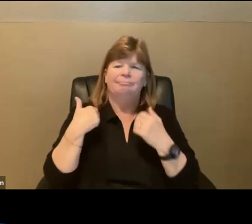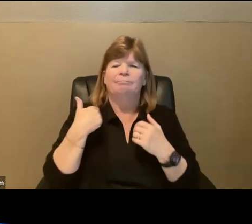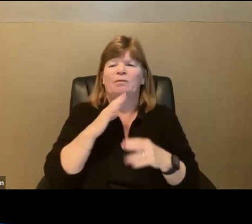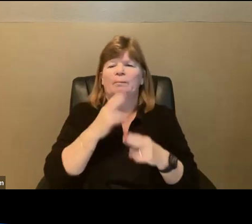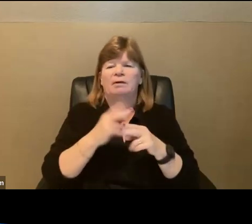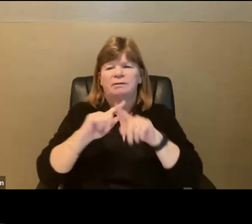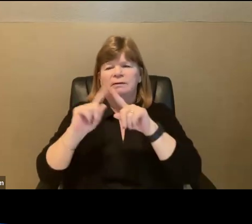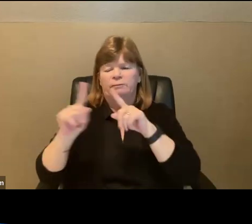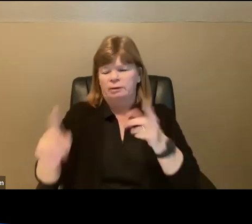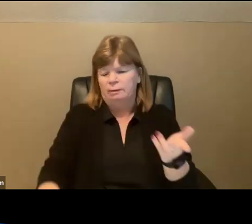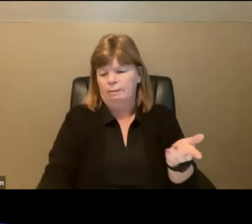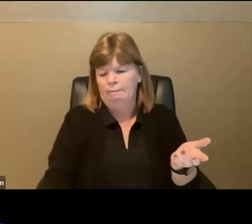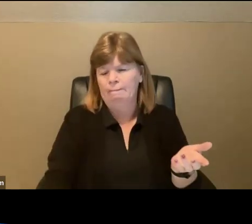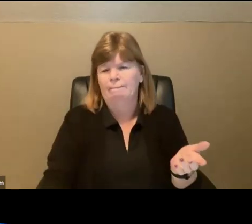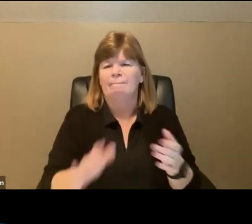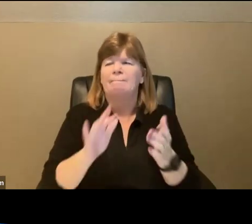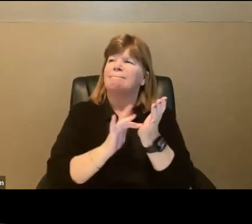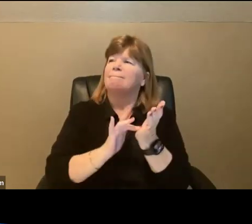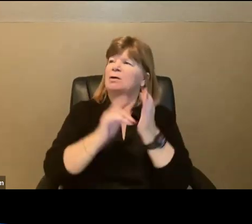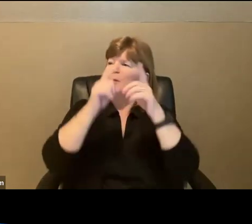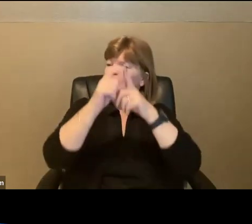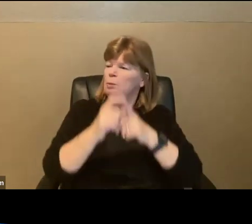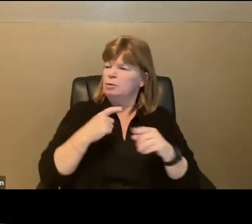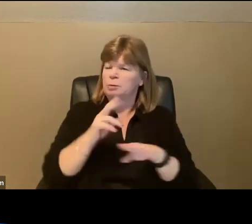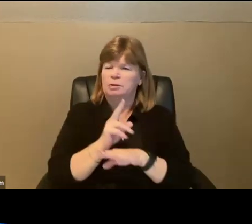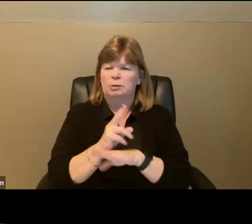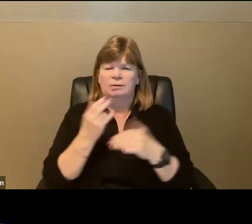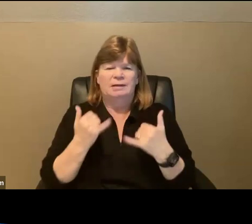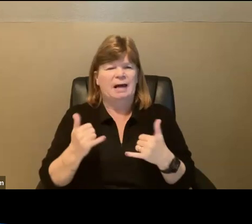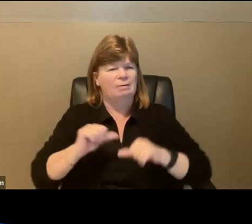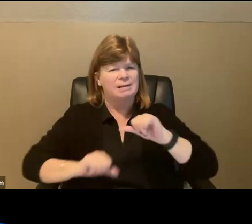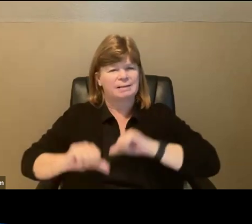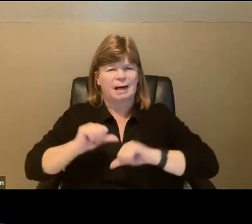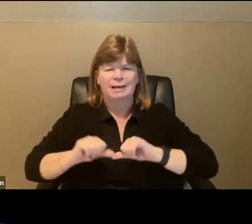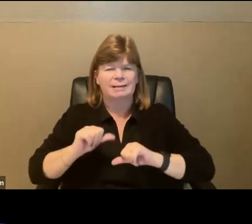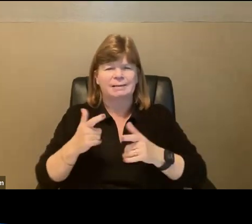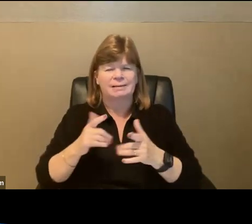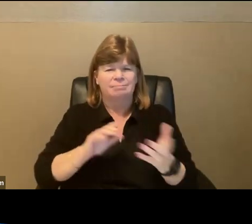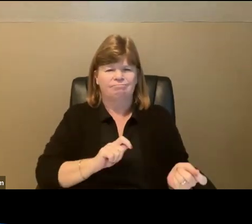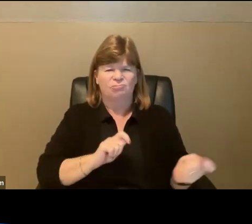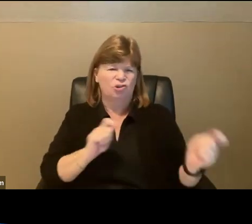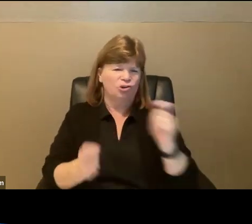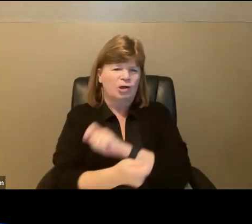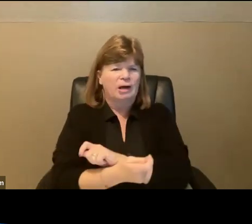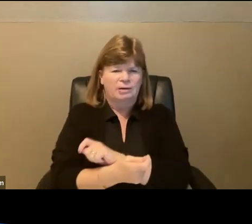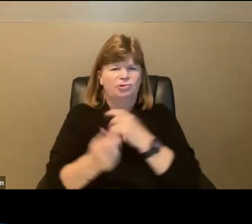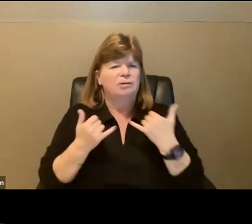que usamos, que la ciencia ahora ha superado, sobrepasado estas palabras así que se vuelve confuso para la gente.